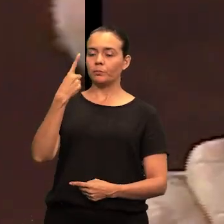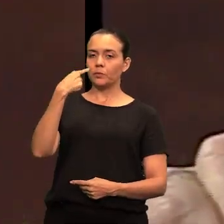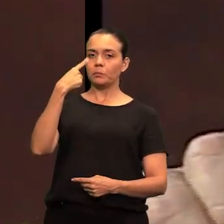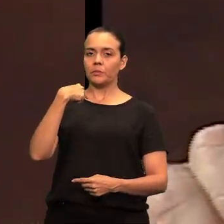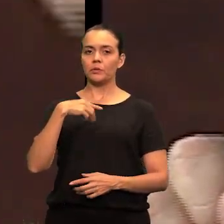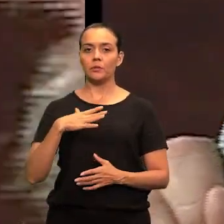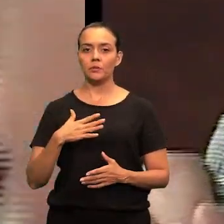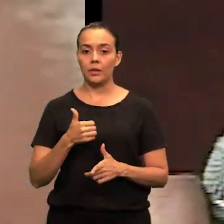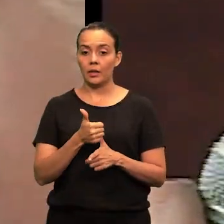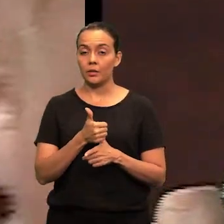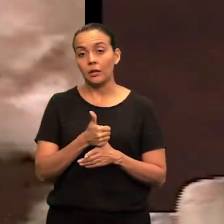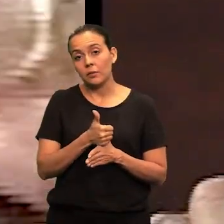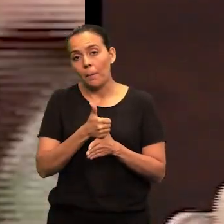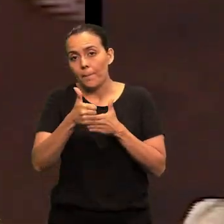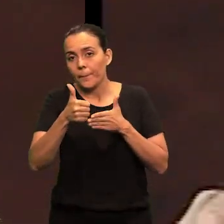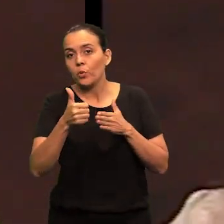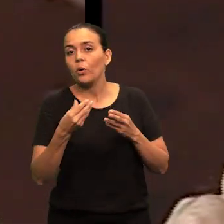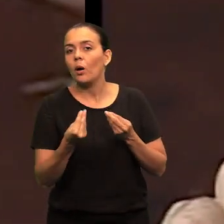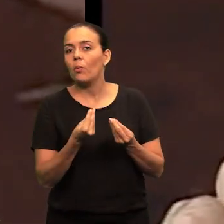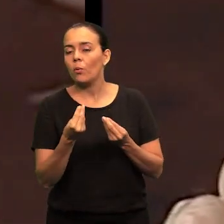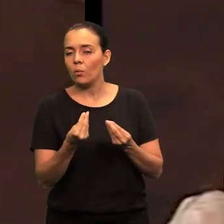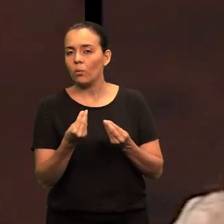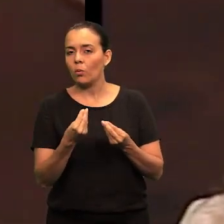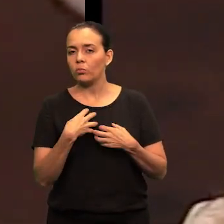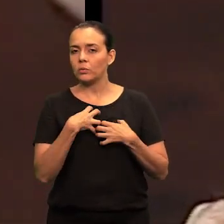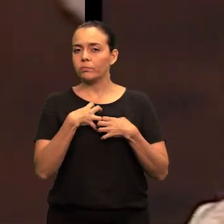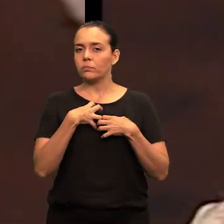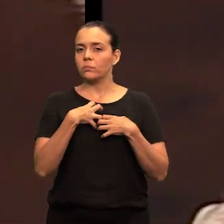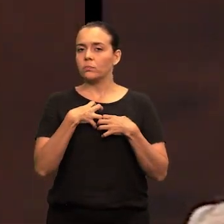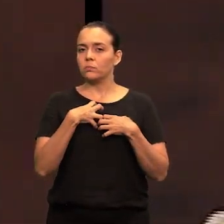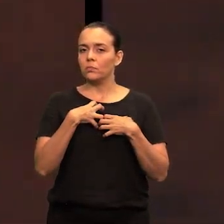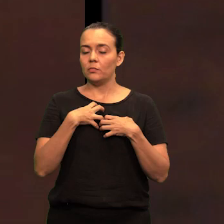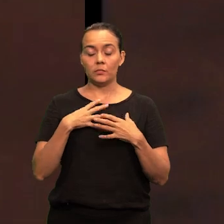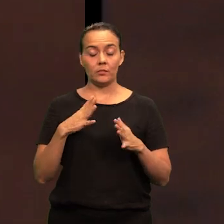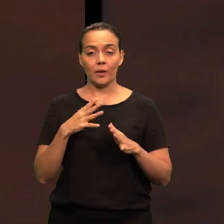baseada na moral, que impede,